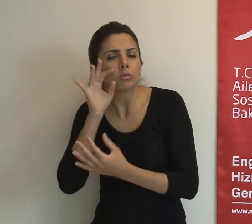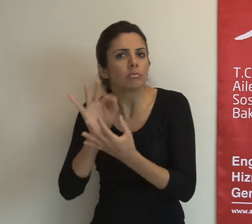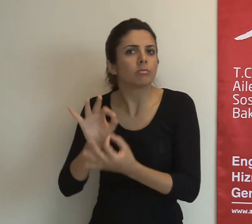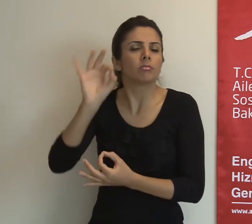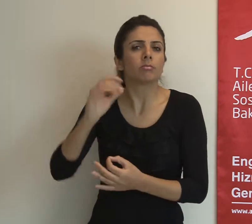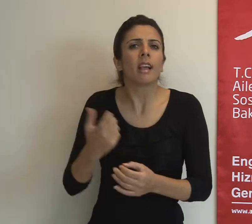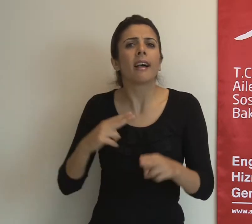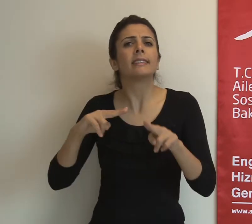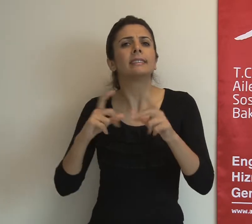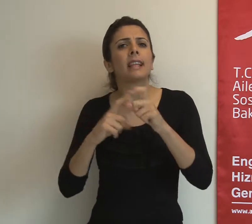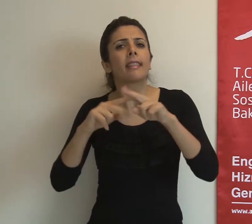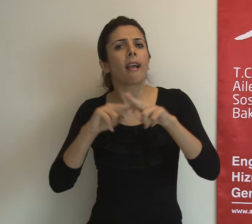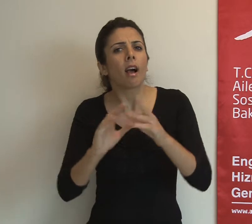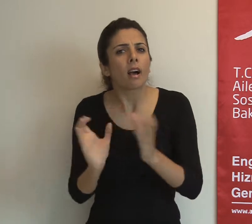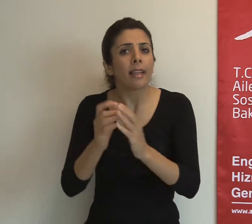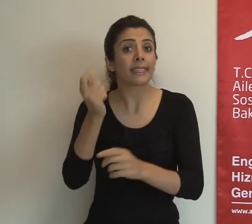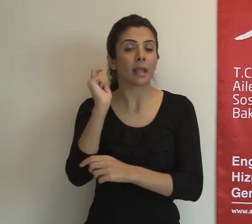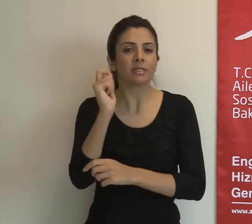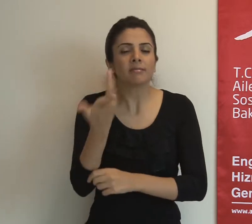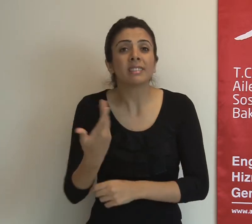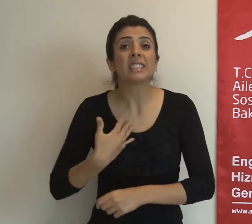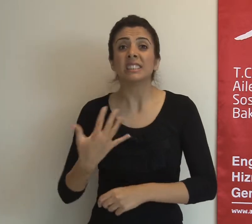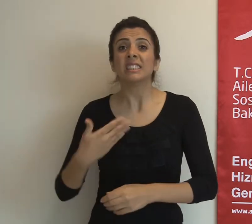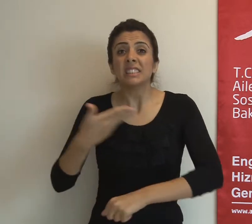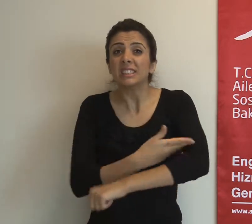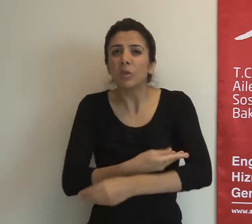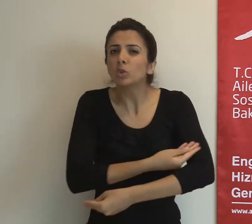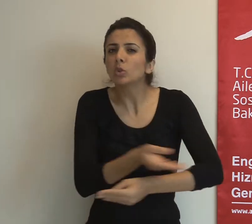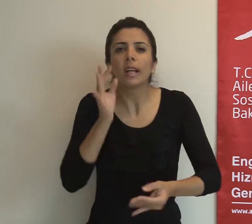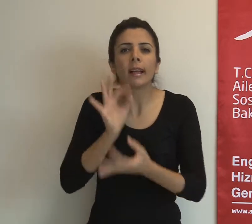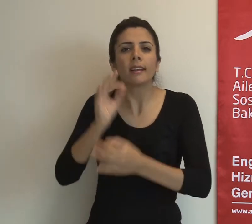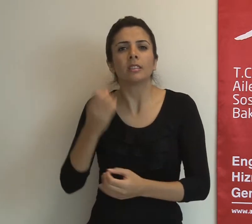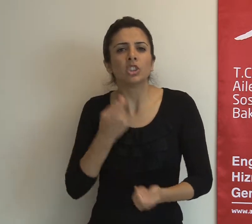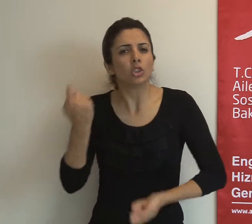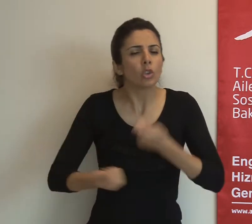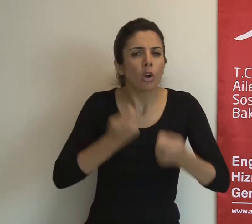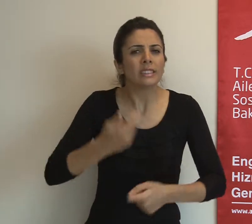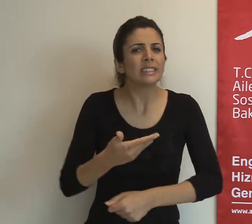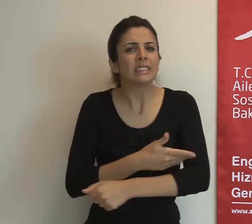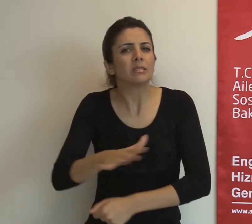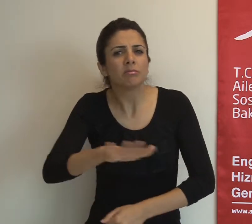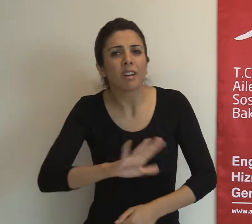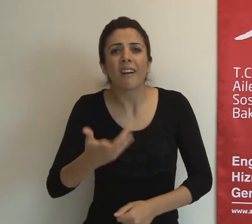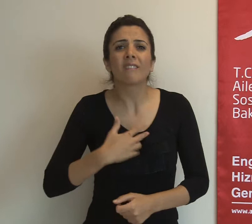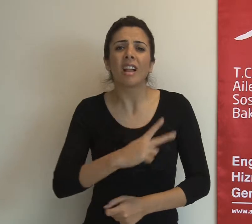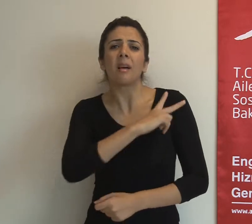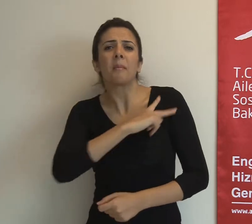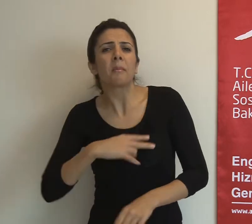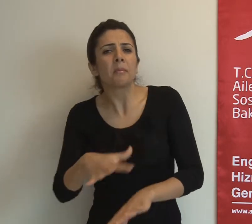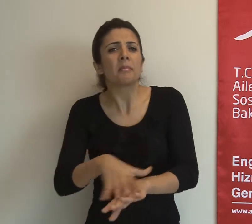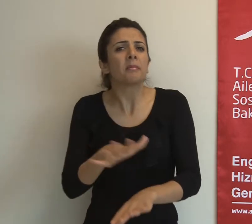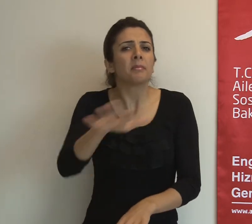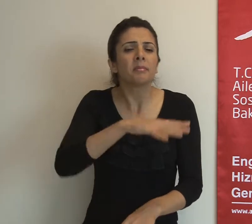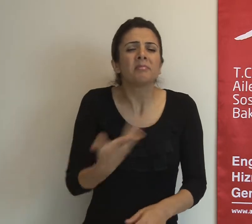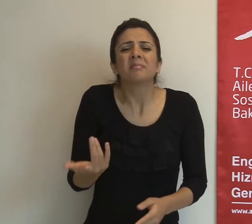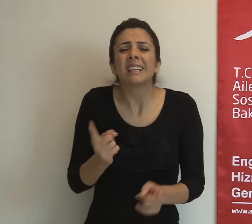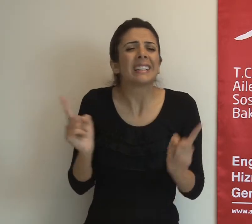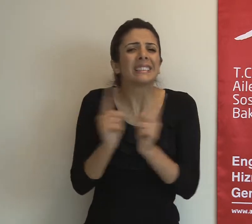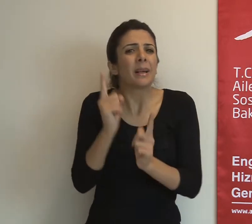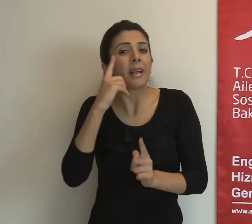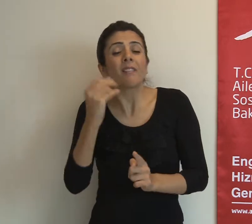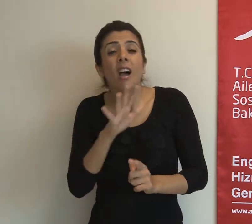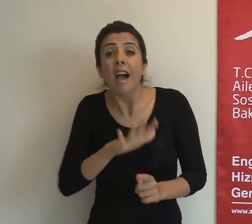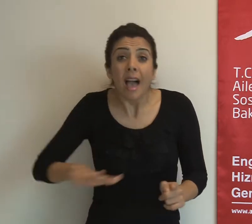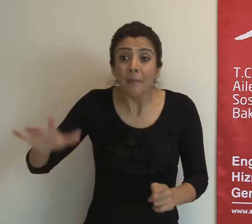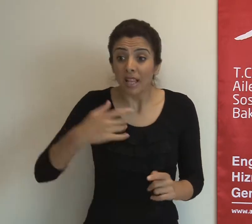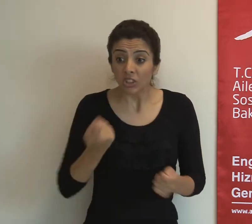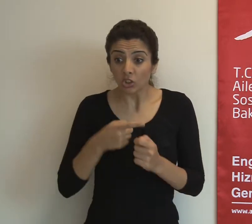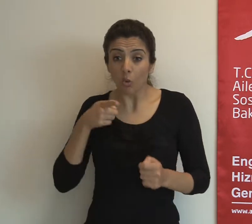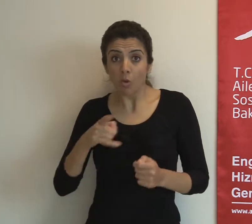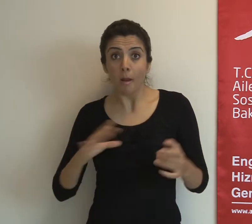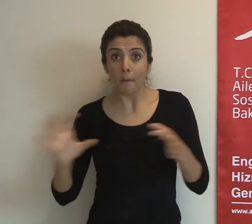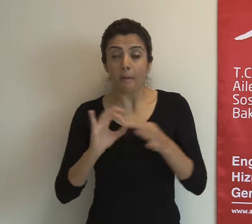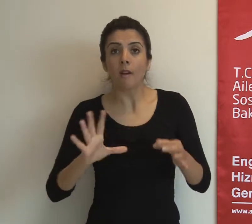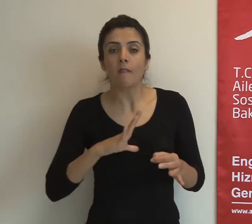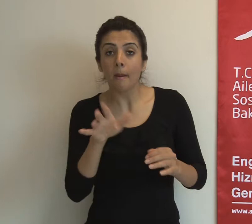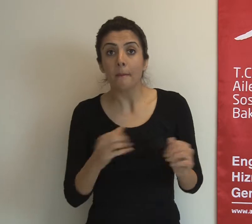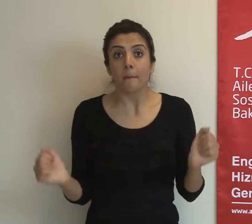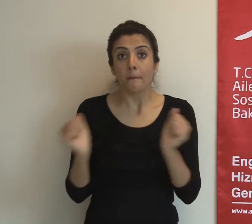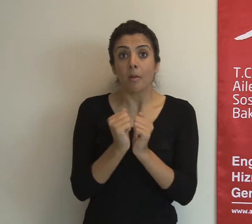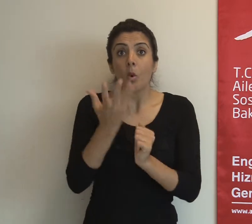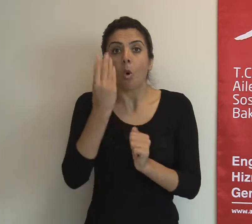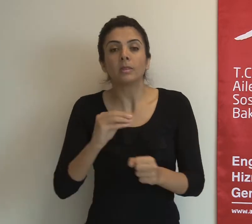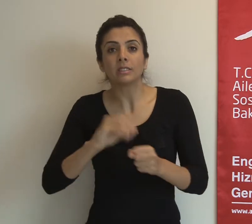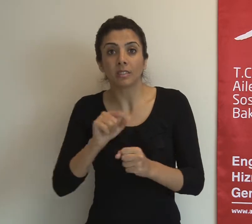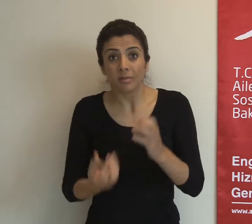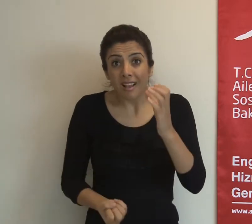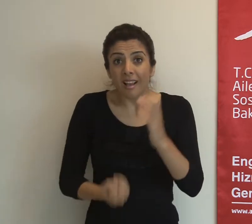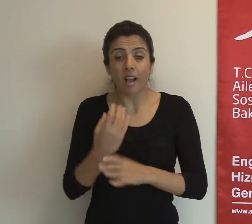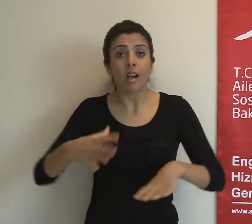akademisyenler, sivil toplum temsilcileri, hizmet sunucuları, üreticileri, mahalli idareleri özetle tüm ilgilileri bir araya getirmek üzere düzenlenen ve